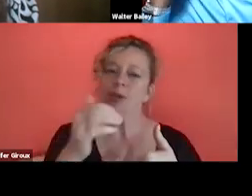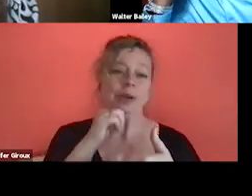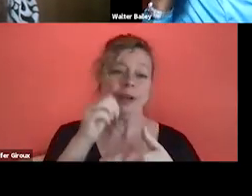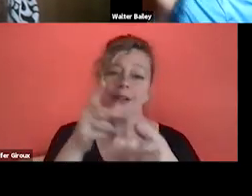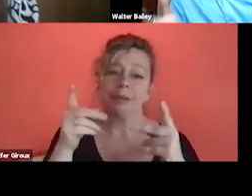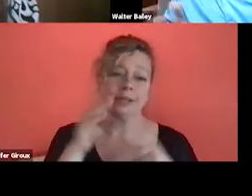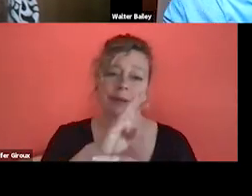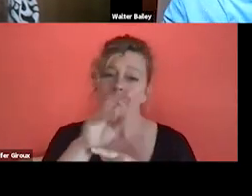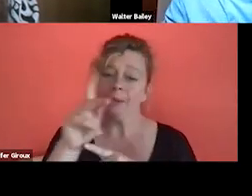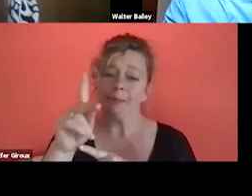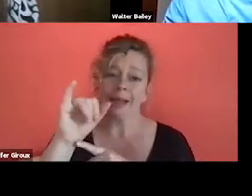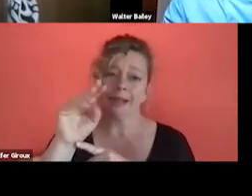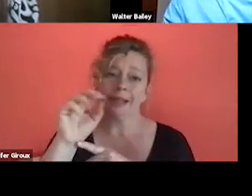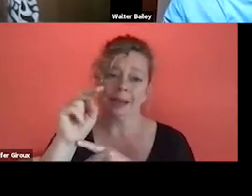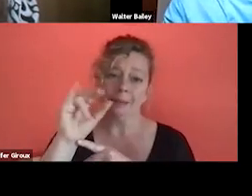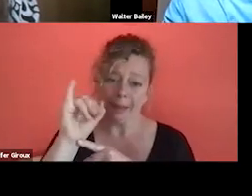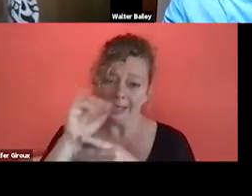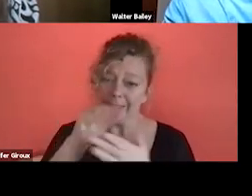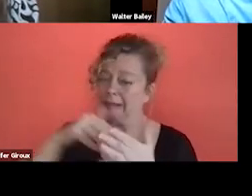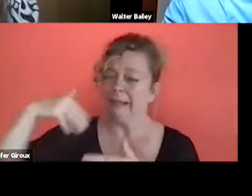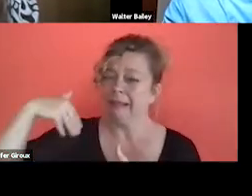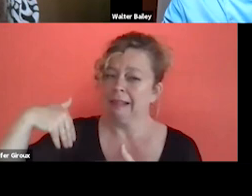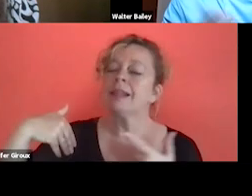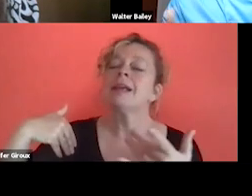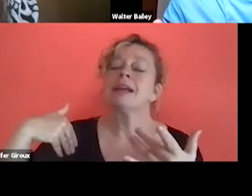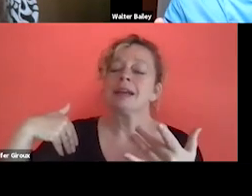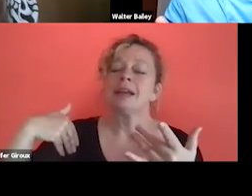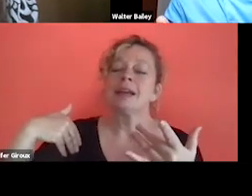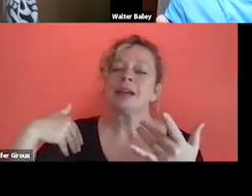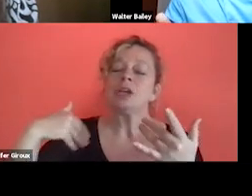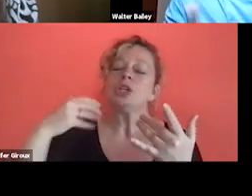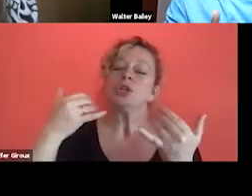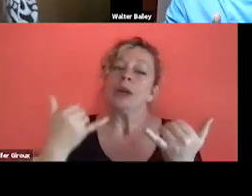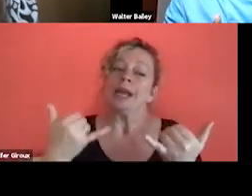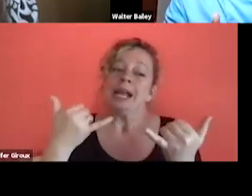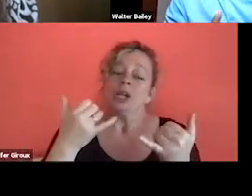por nosotros en el Centro Imani por ahora. Así que estamos haciendo uno a uno